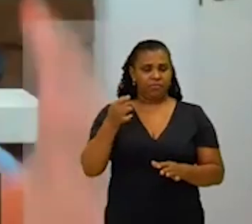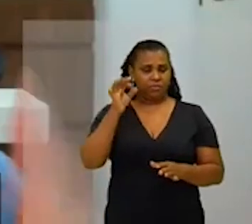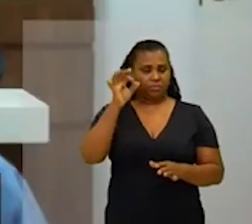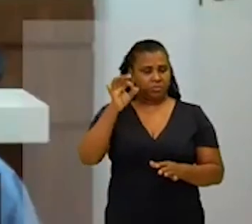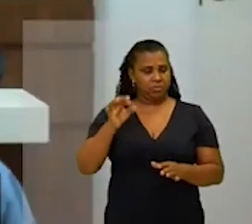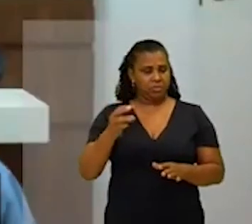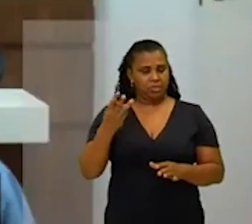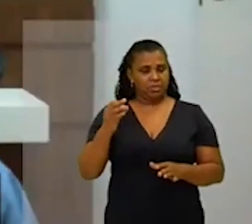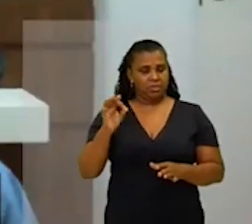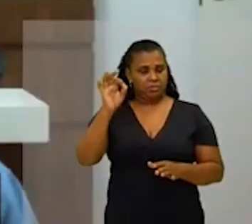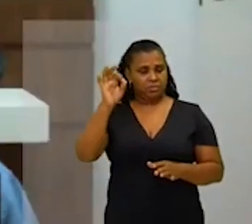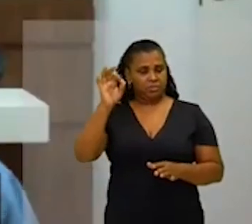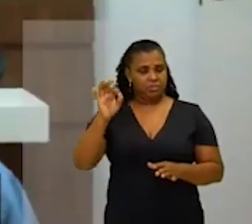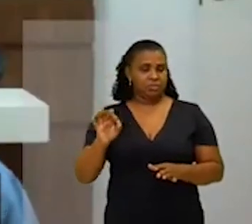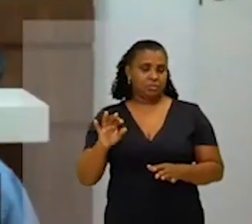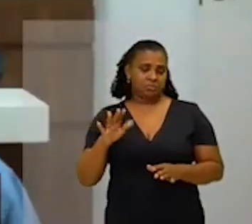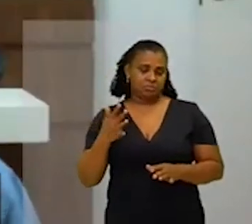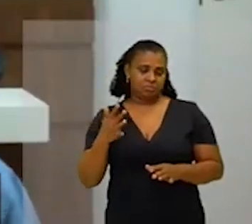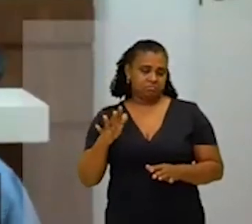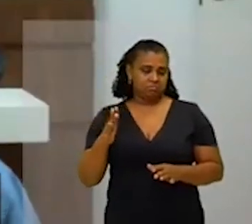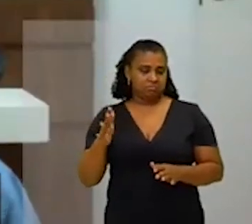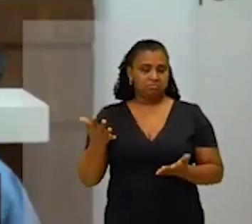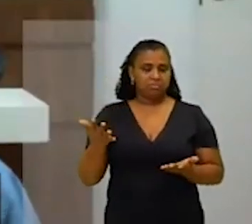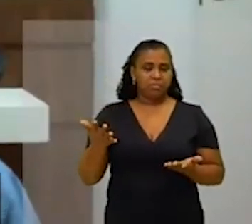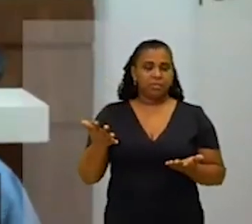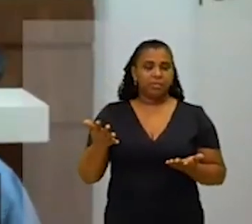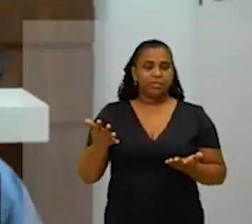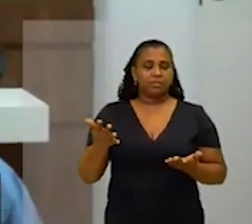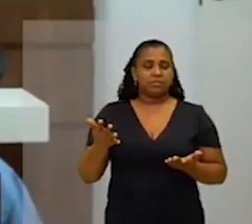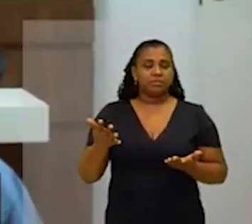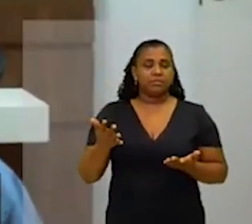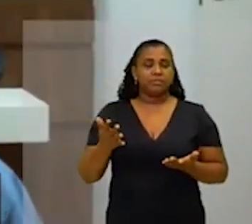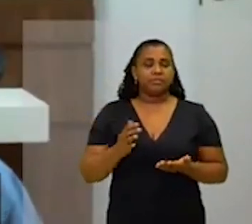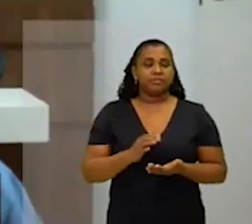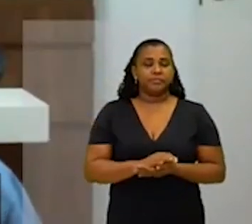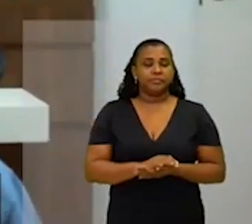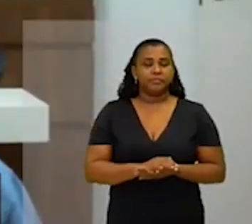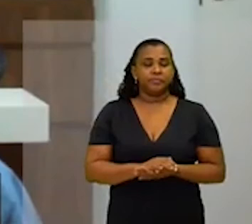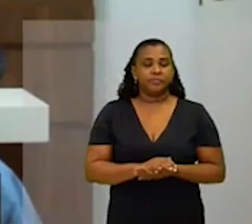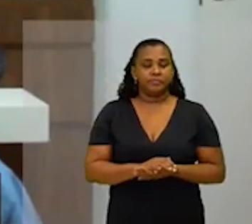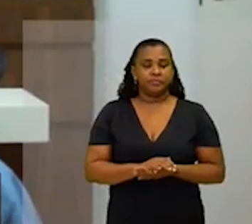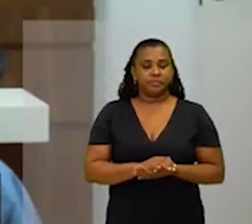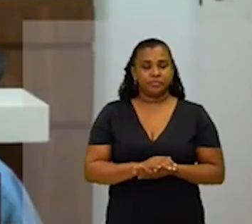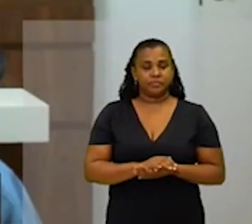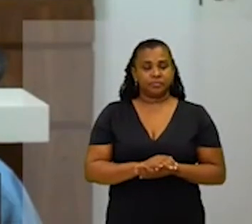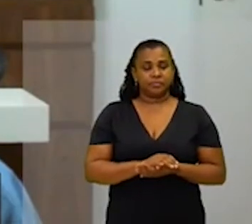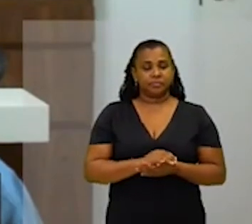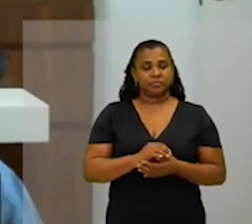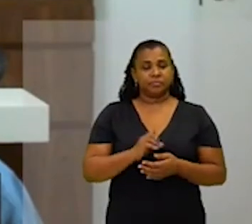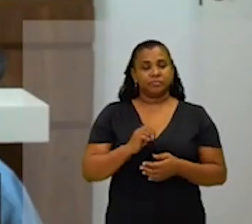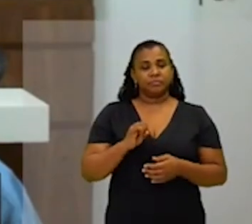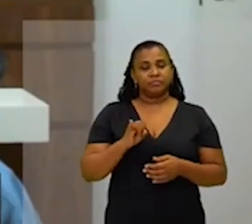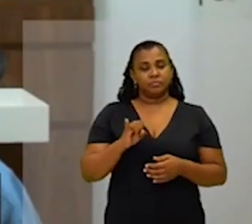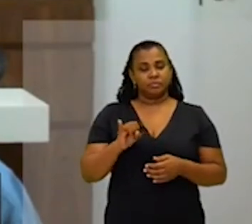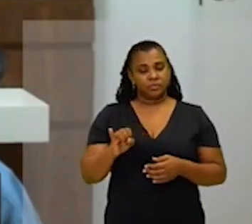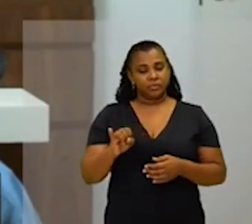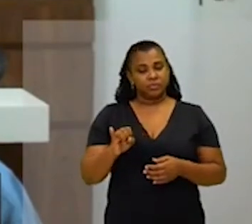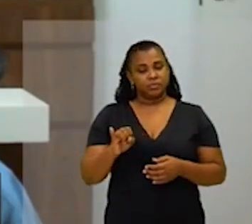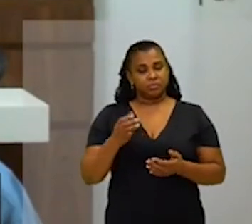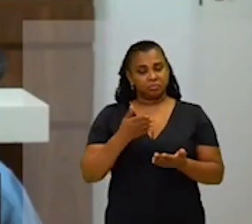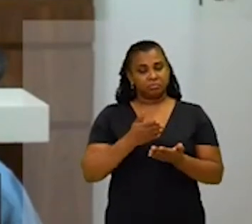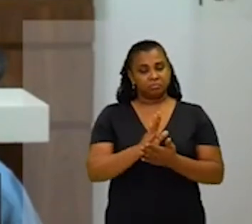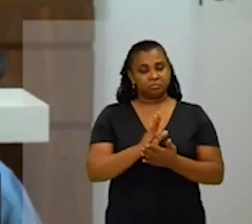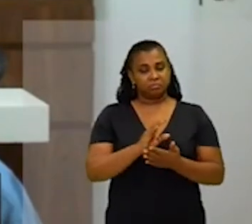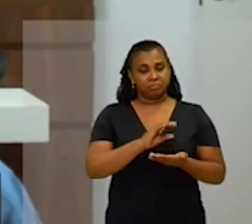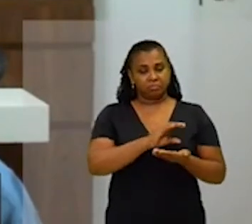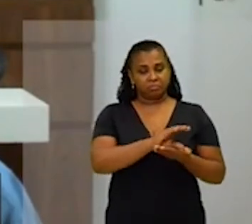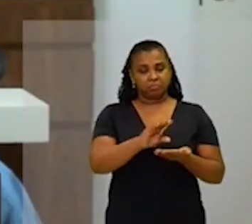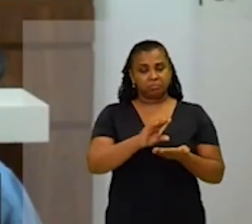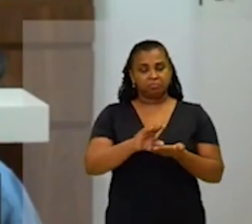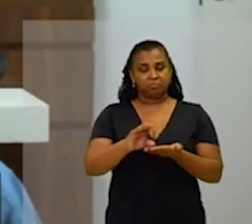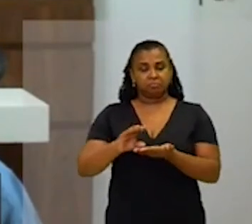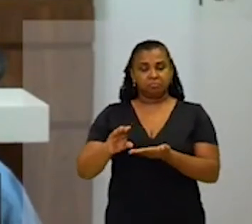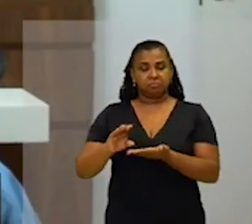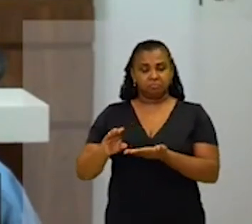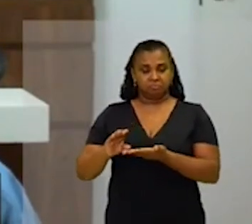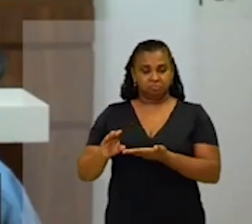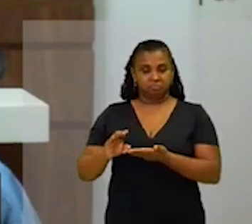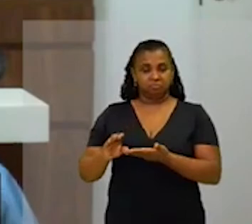qualquer coisa parecida com essa área de grandeza você passar a ser canalizado a maneira mandatory